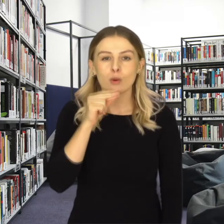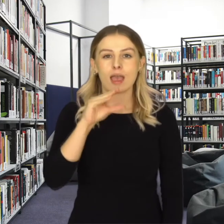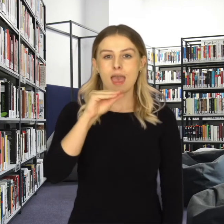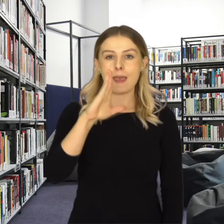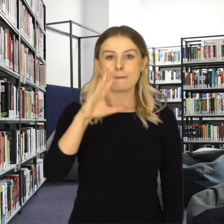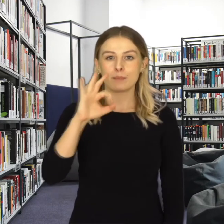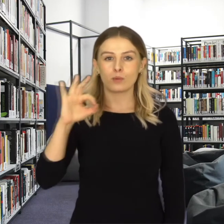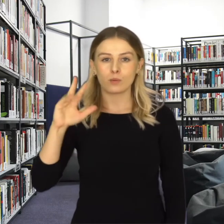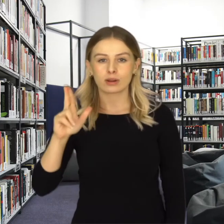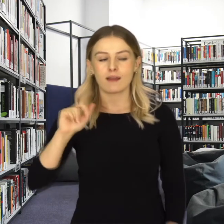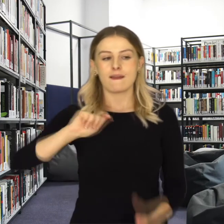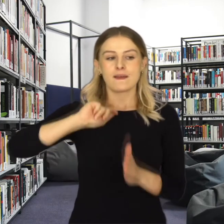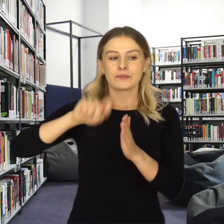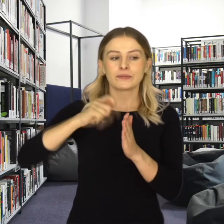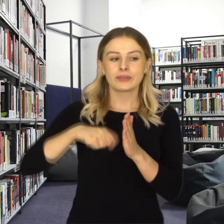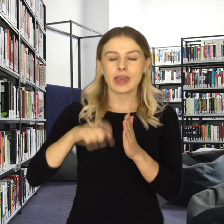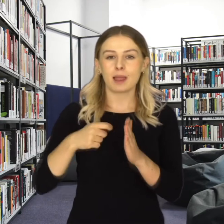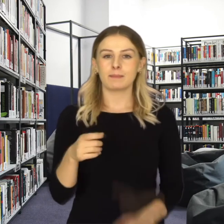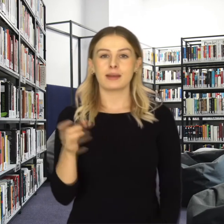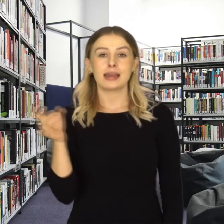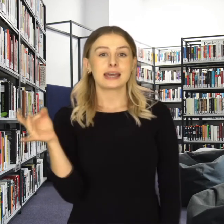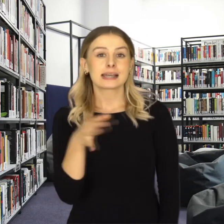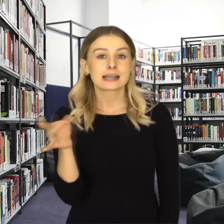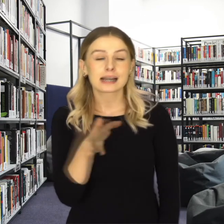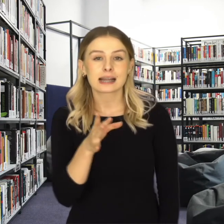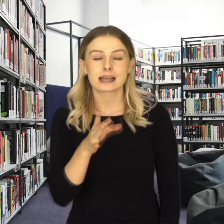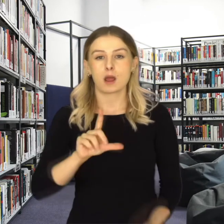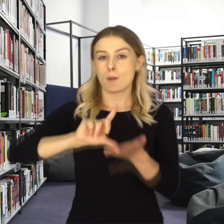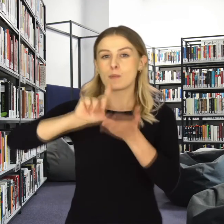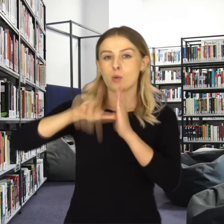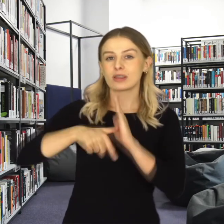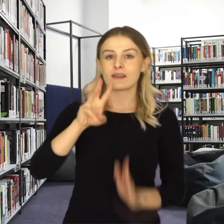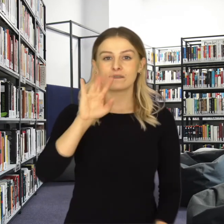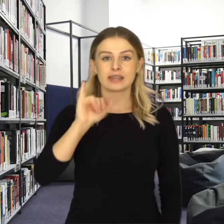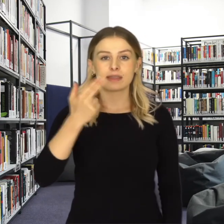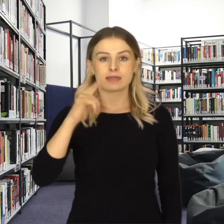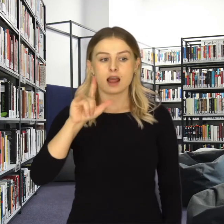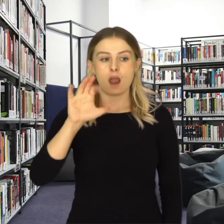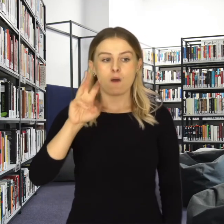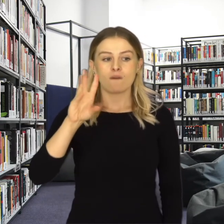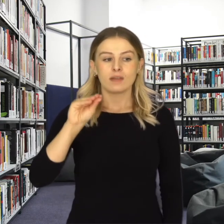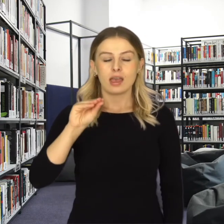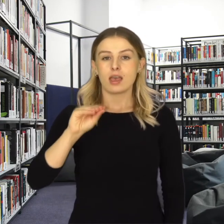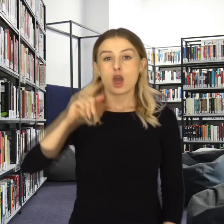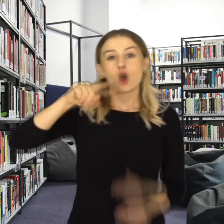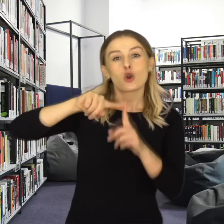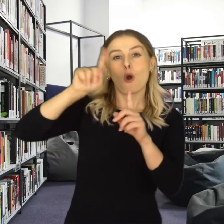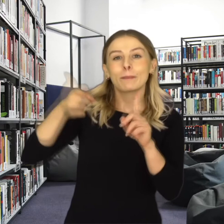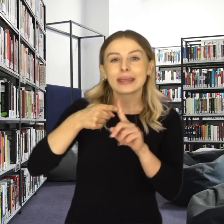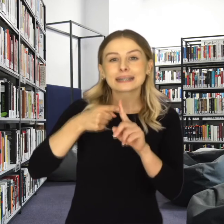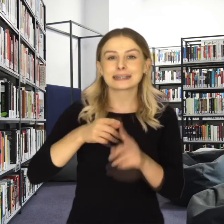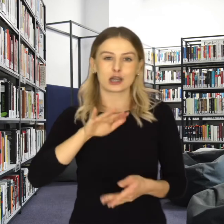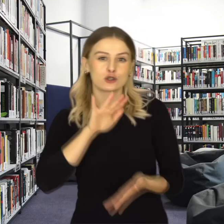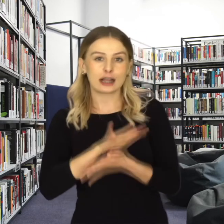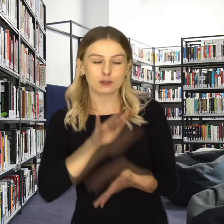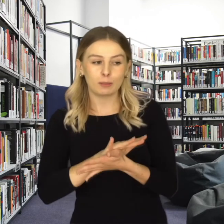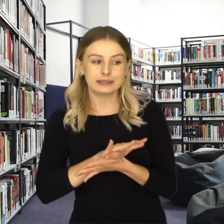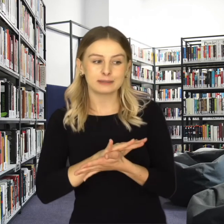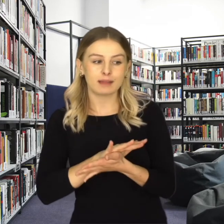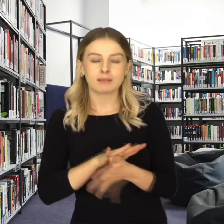e-booki, filmy, gry, płyty winylowe, komiksy, czasopisma, gry planszowe.